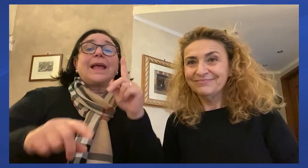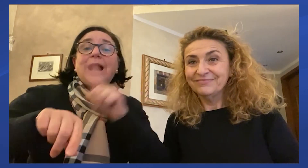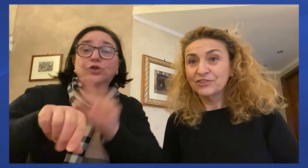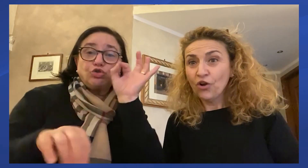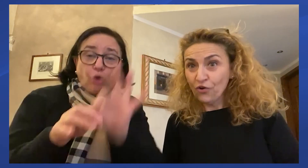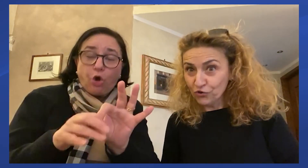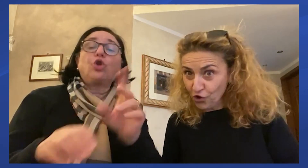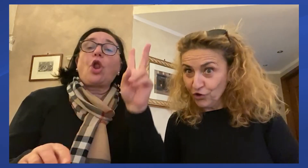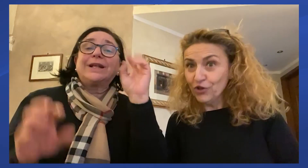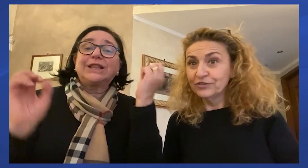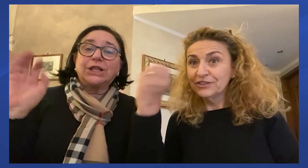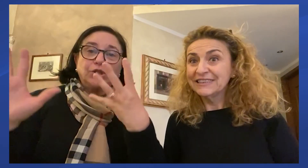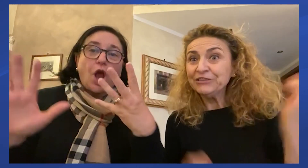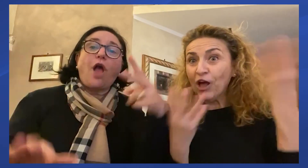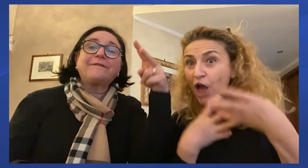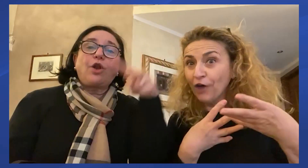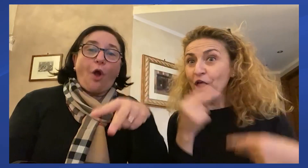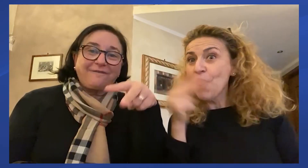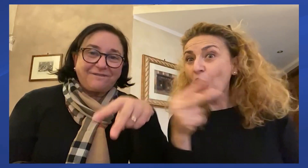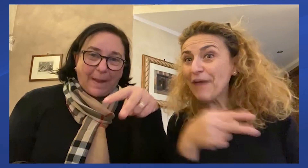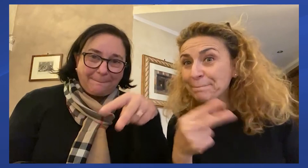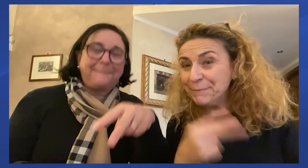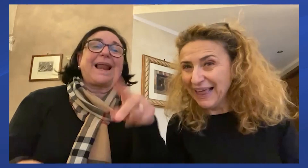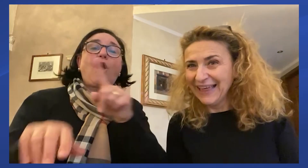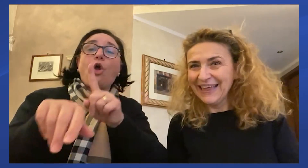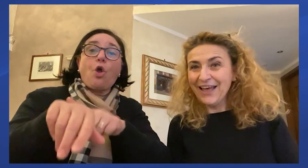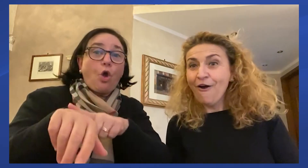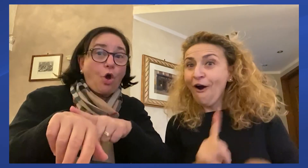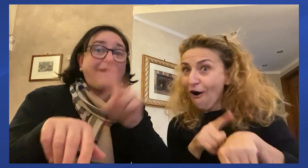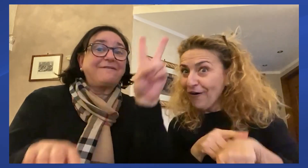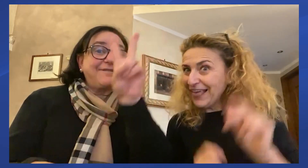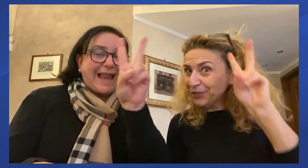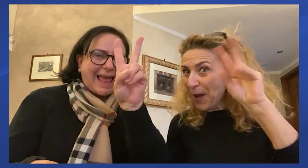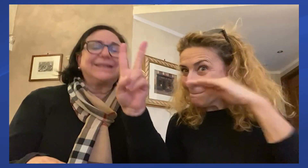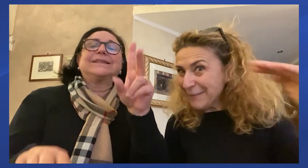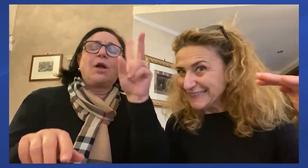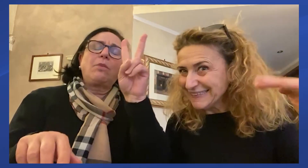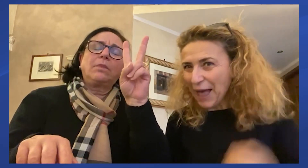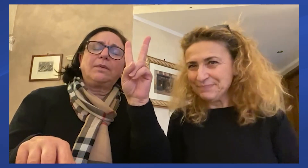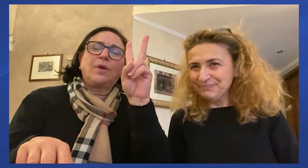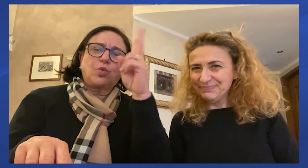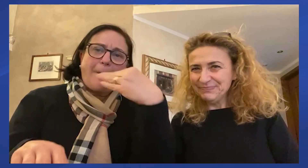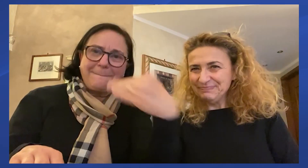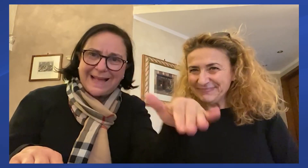il giorno venerdì 19 novembre alle 14:30,